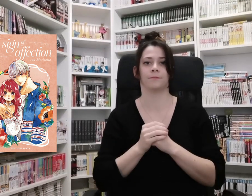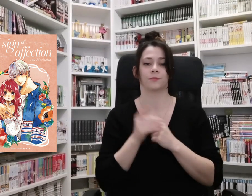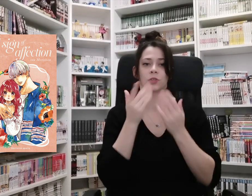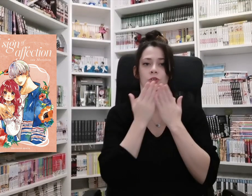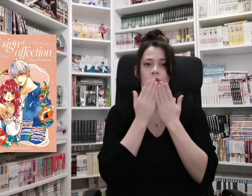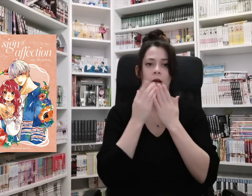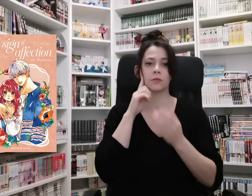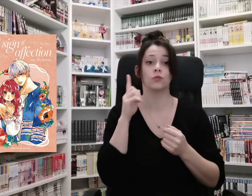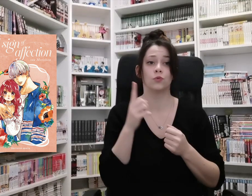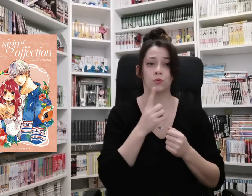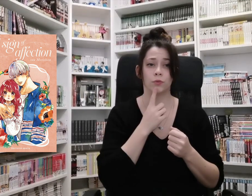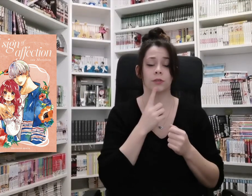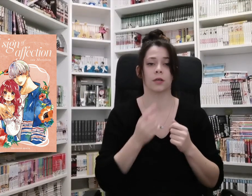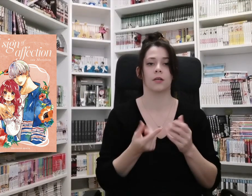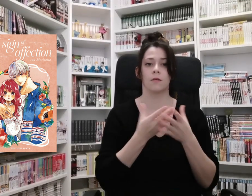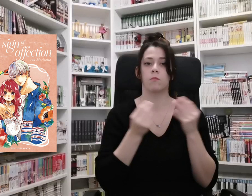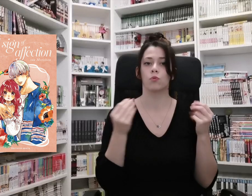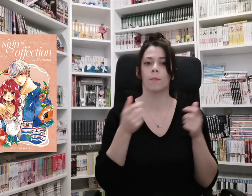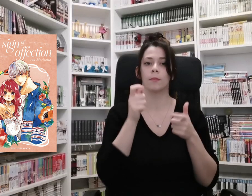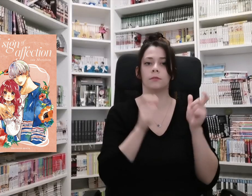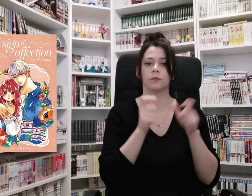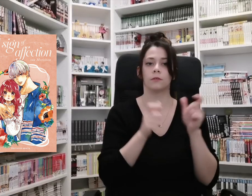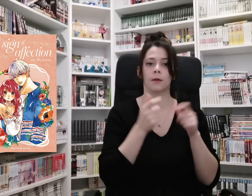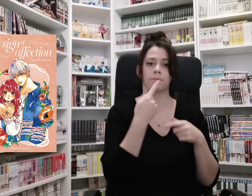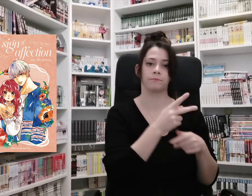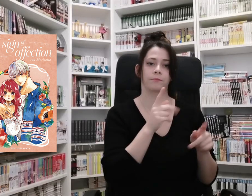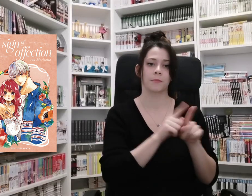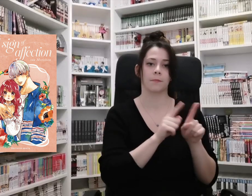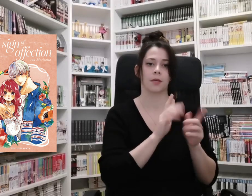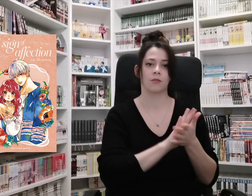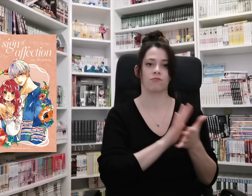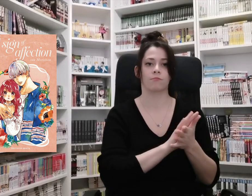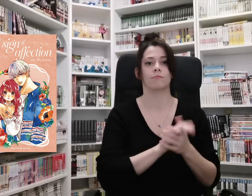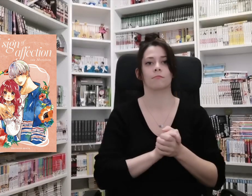est étudiante sourde. Elle est comme tous les gens de son âge :